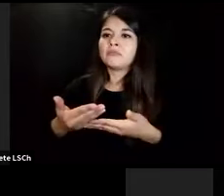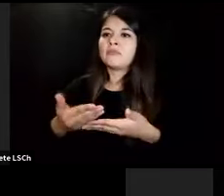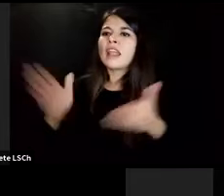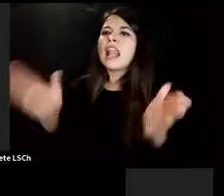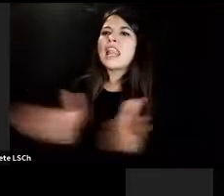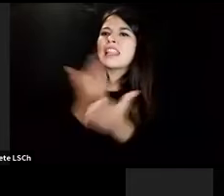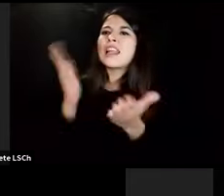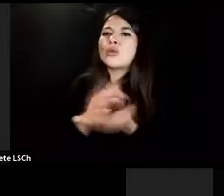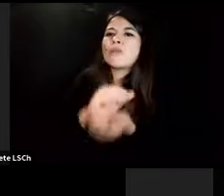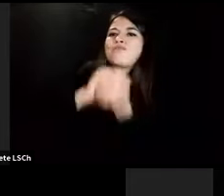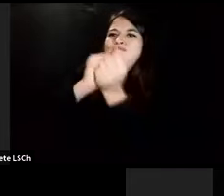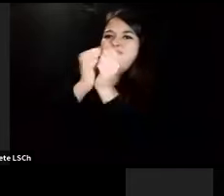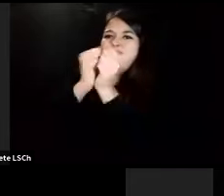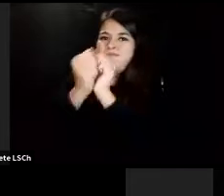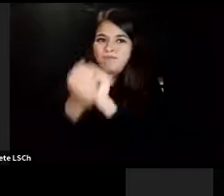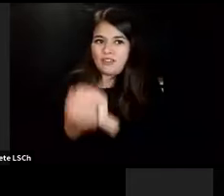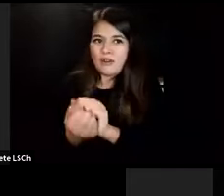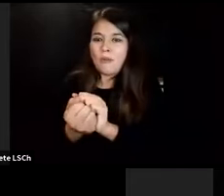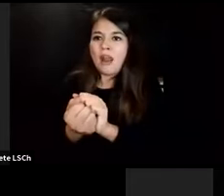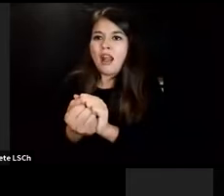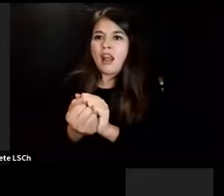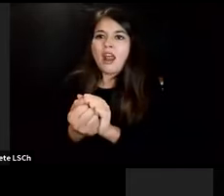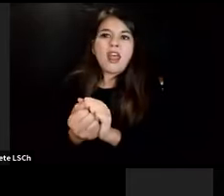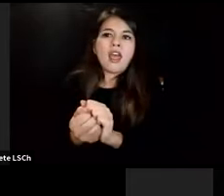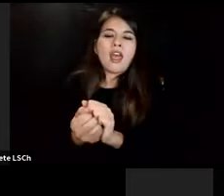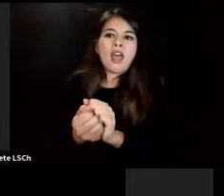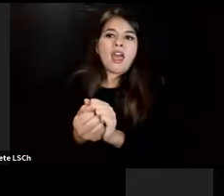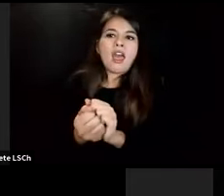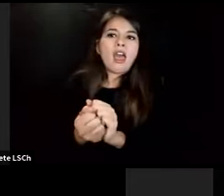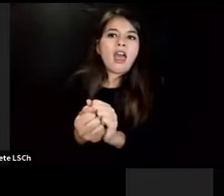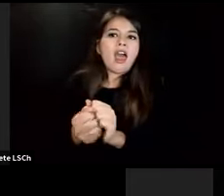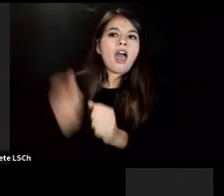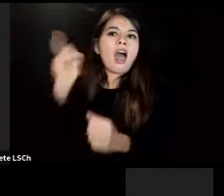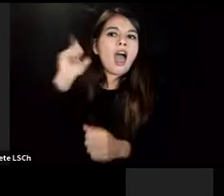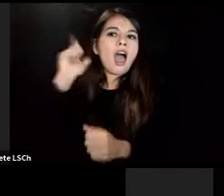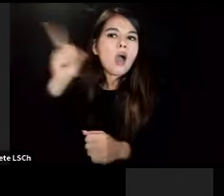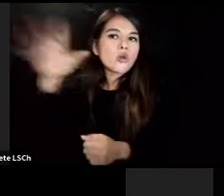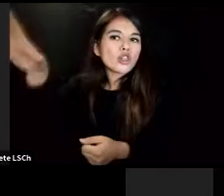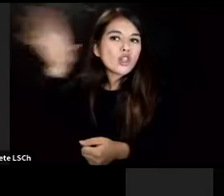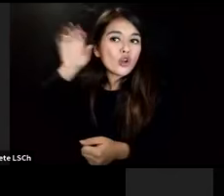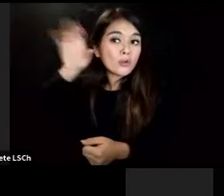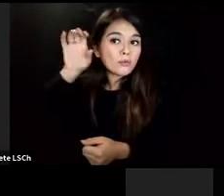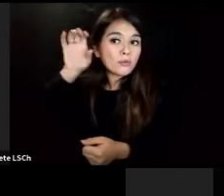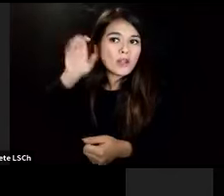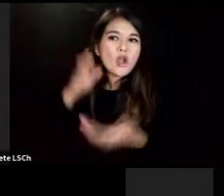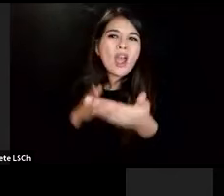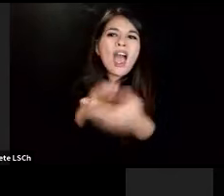Pero el término audiolibro comienza en 1930